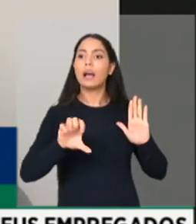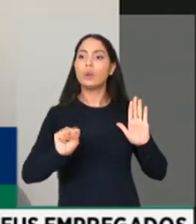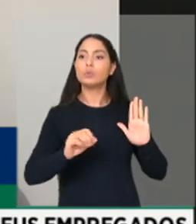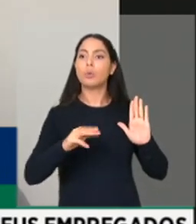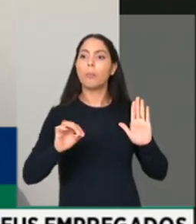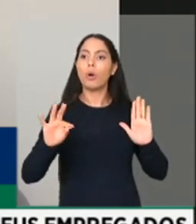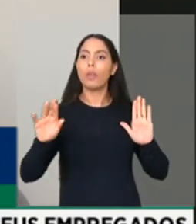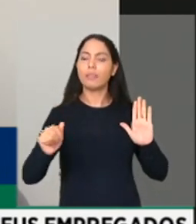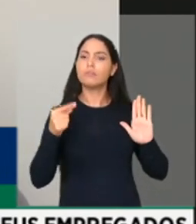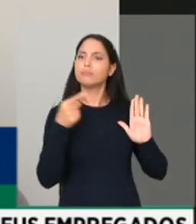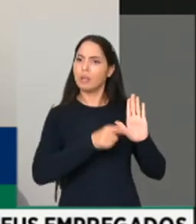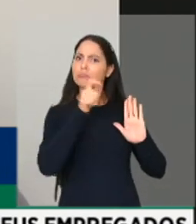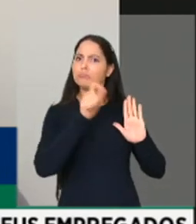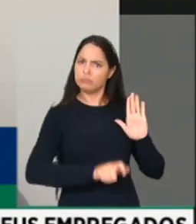COMERCIÁRIOS, LONGE DE SER O REPRESENTANTE DA ELITE COMO